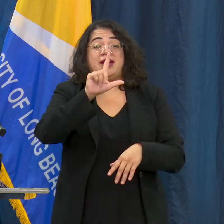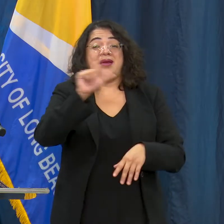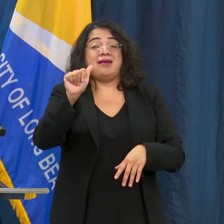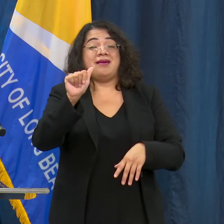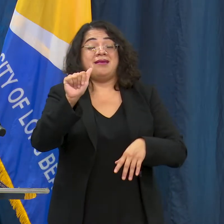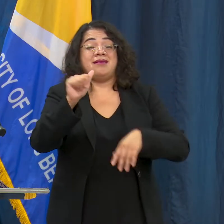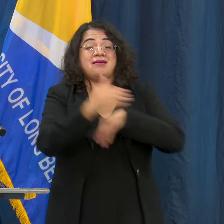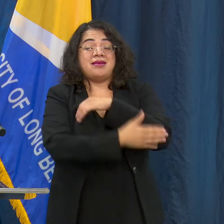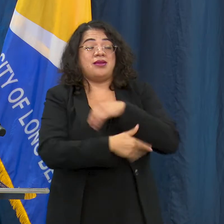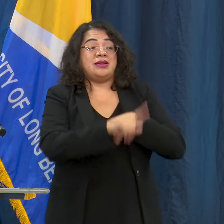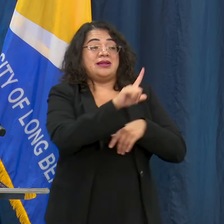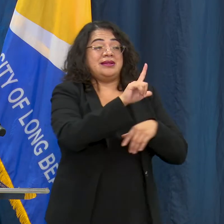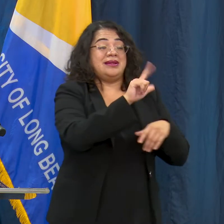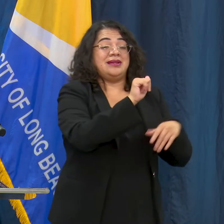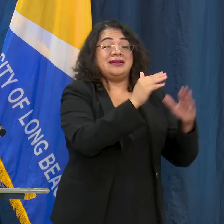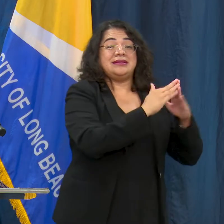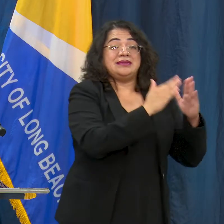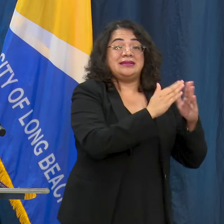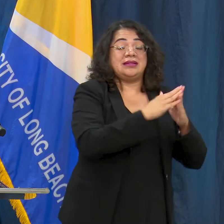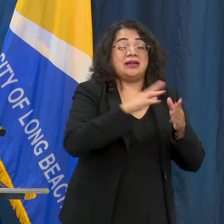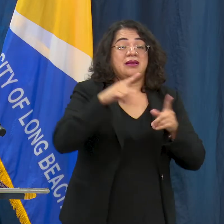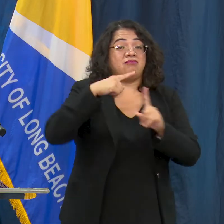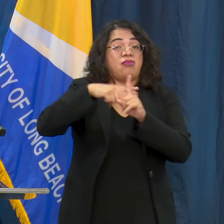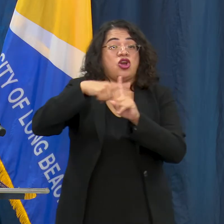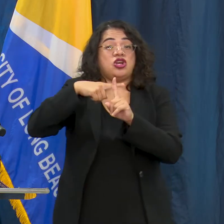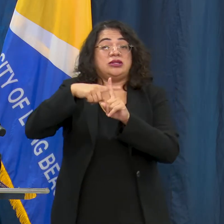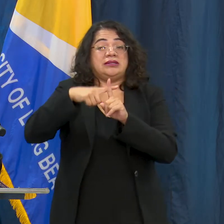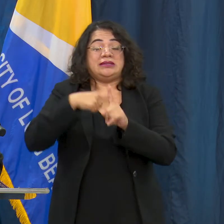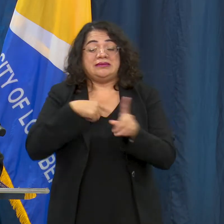significa que la parte de los positivo x' de todas las personas que se esta a